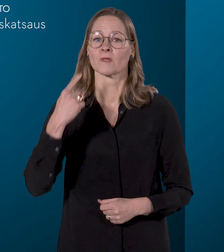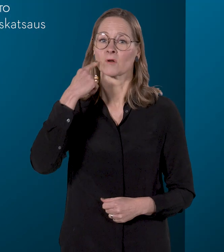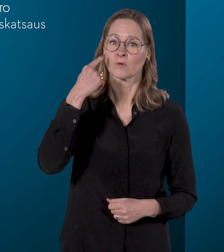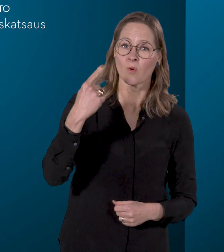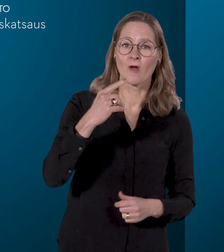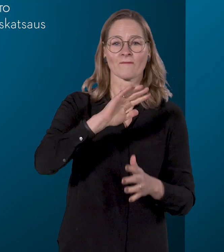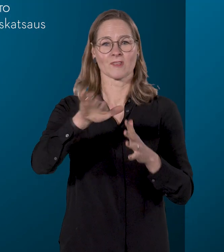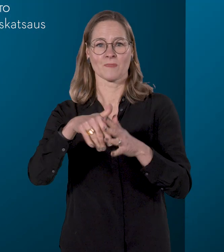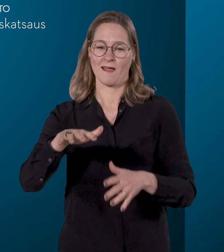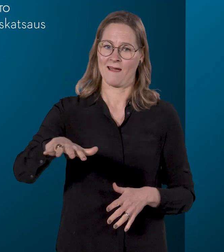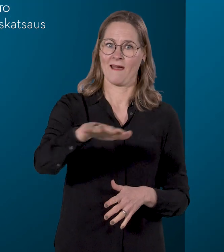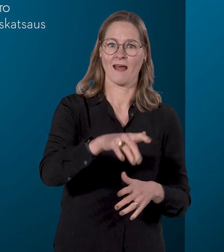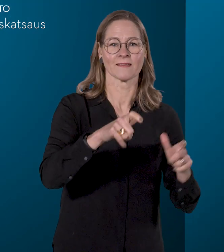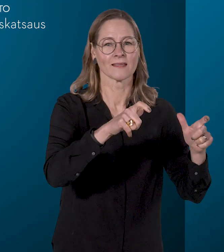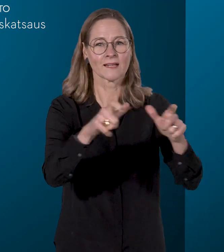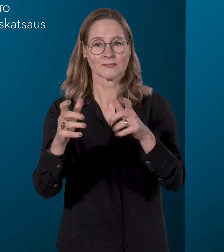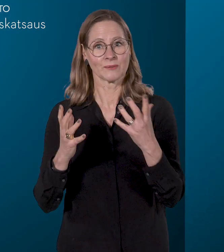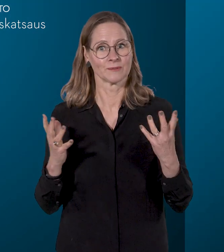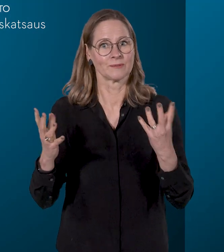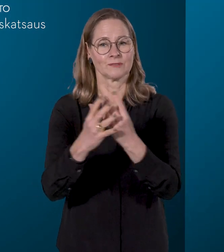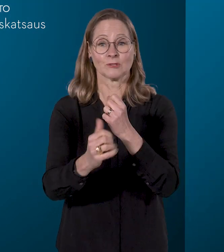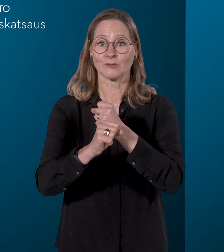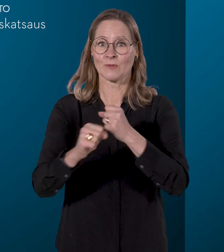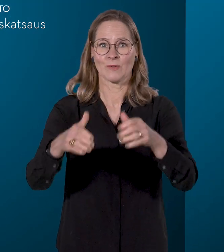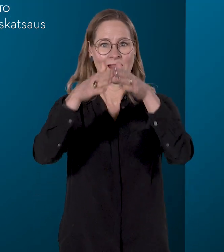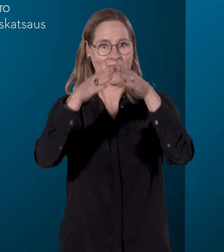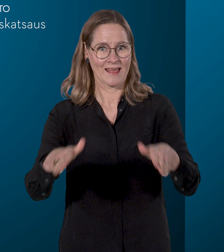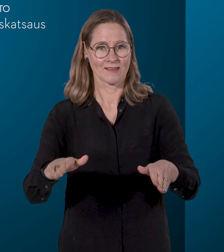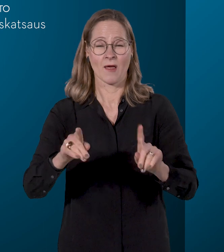Kuulo- ja viittomakielialan järjestöjen yhteinen suurleiri -